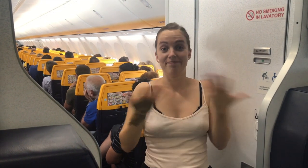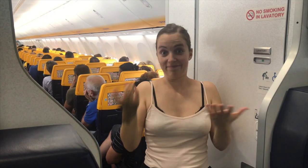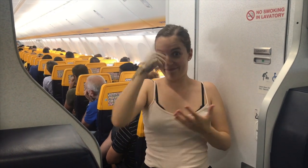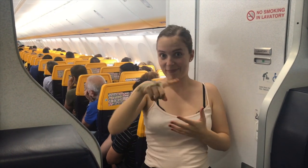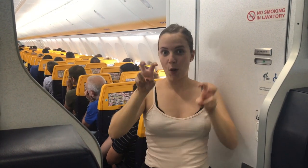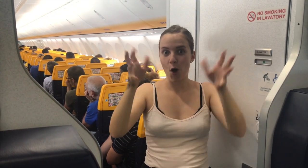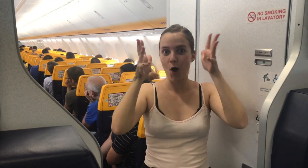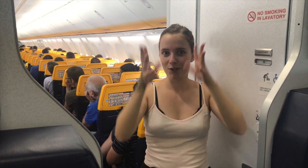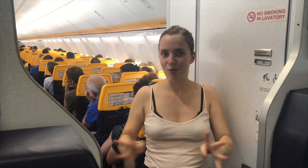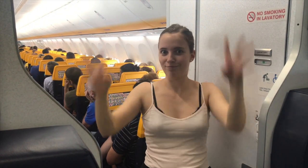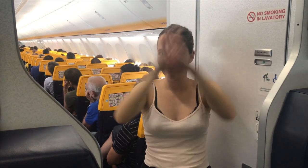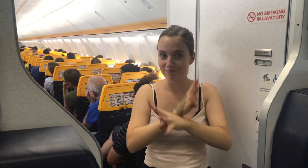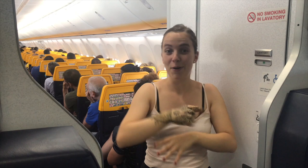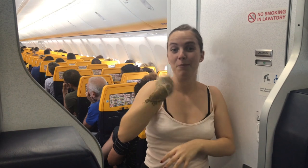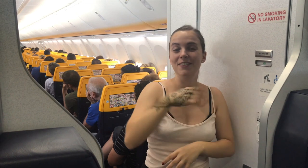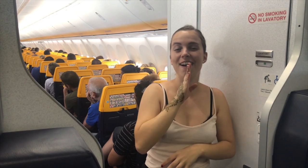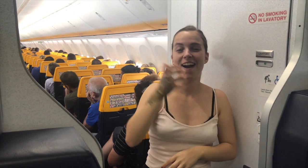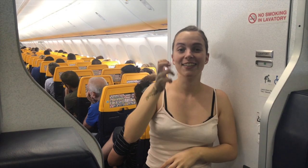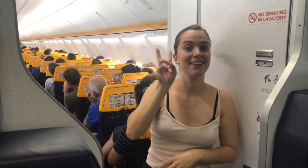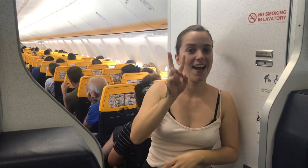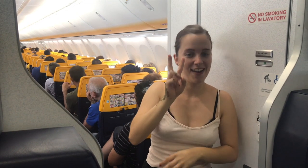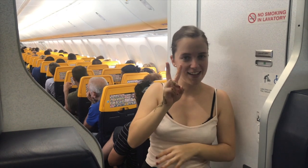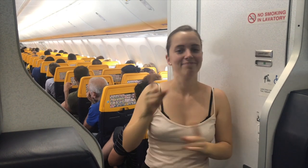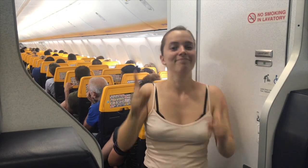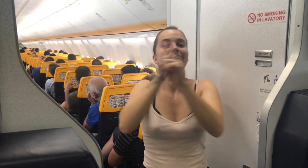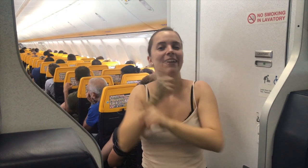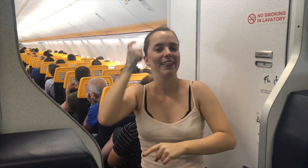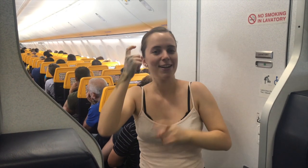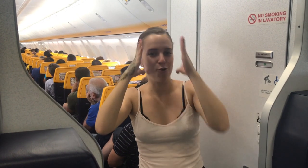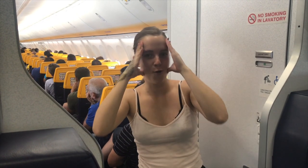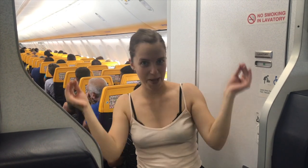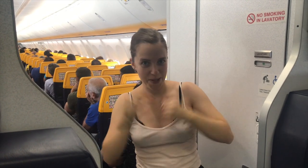Como bien sabéis, se ha elegido a la nueva junta de la EUDY, La anterior presidenta Jana Havlová ha sido relevada por Dennis Hoogeeveen, de Holanda.